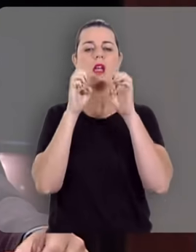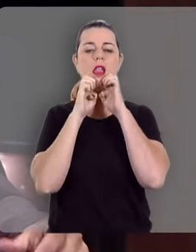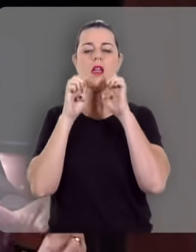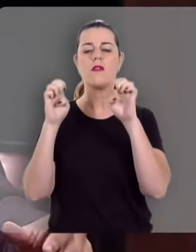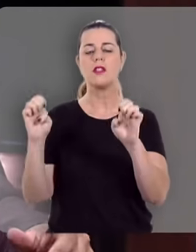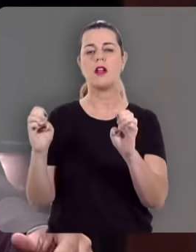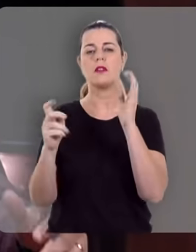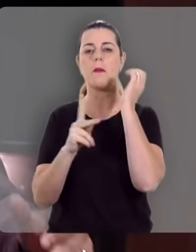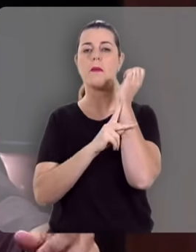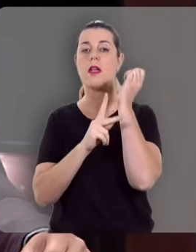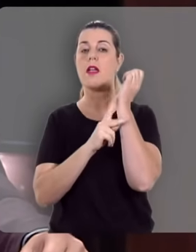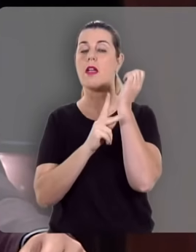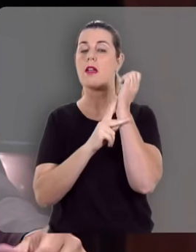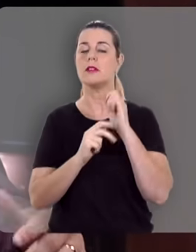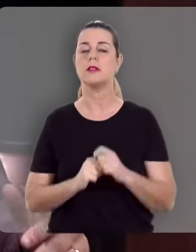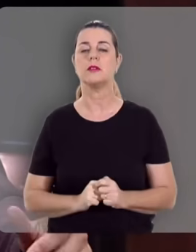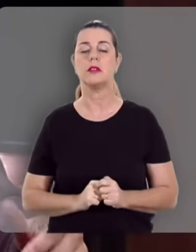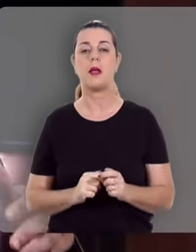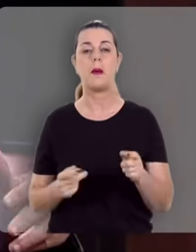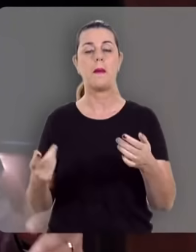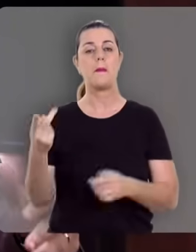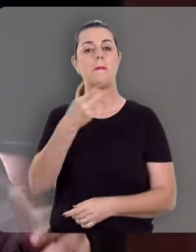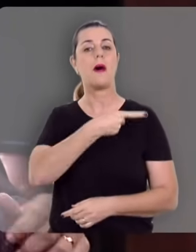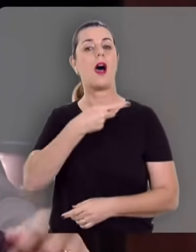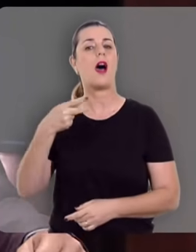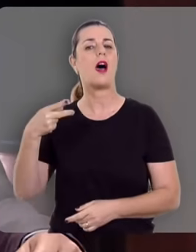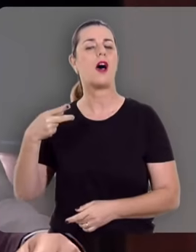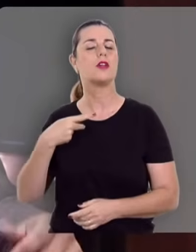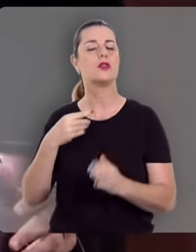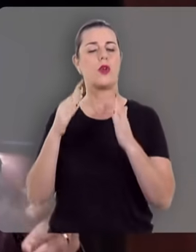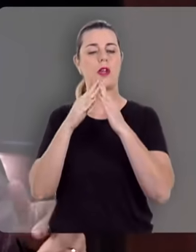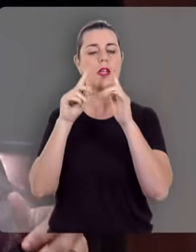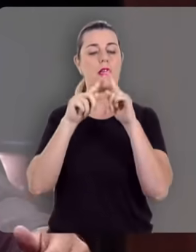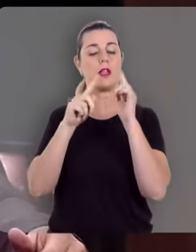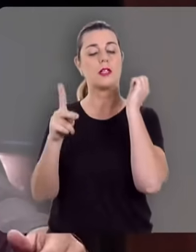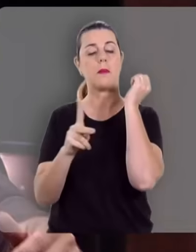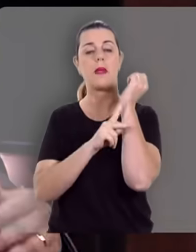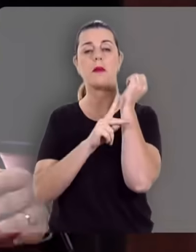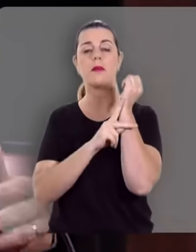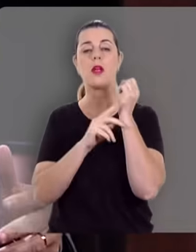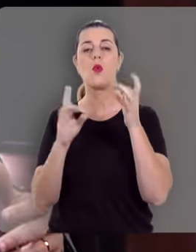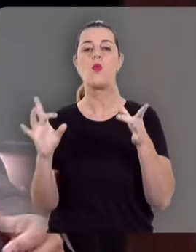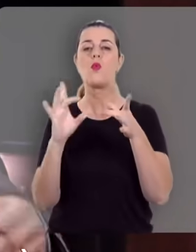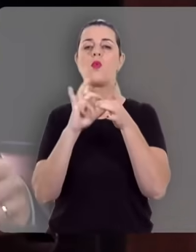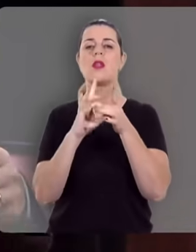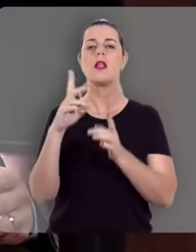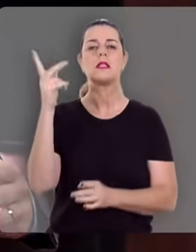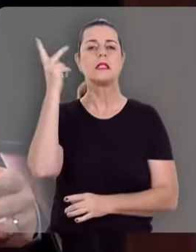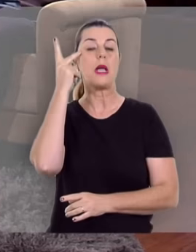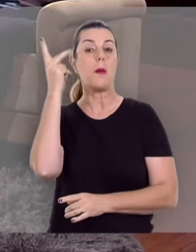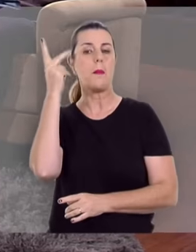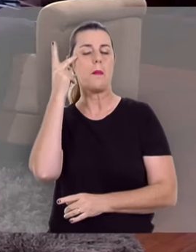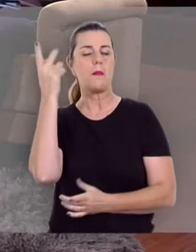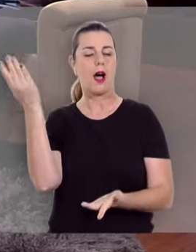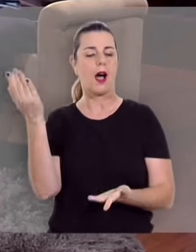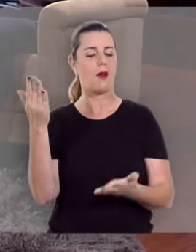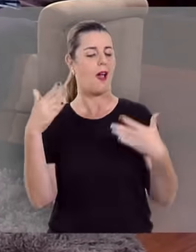aplicou e pastor da Igreja Presbiteriana unida de São Paulo revelando roster que alegria tê-lo